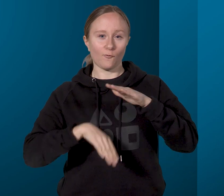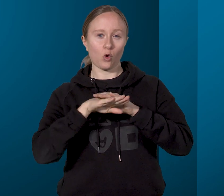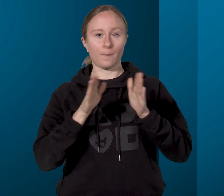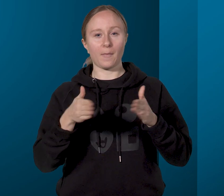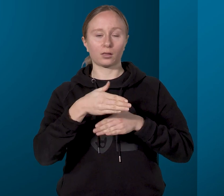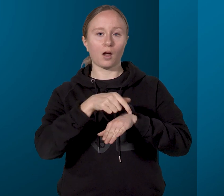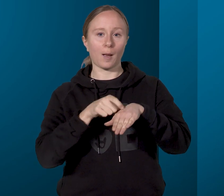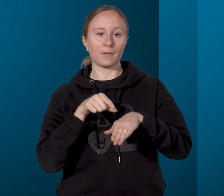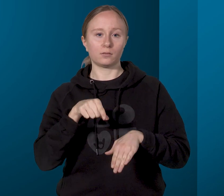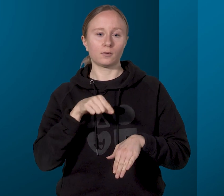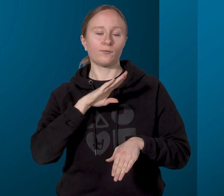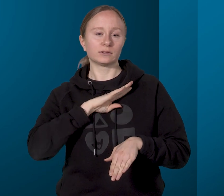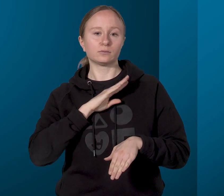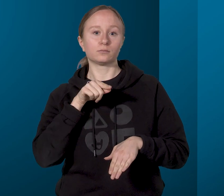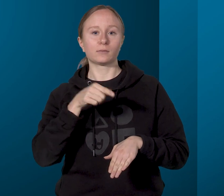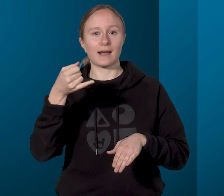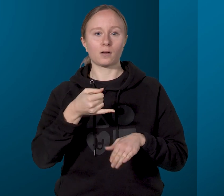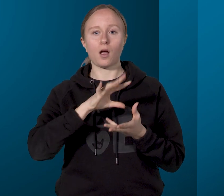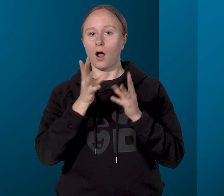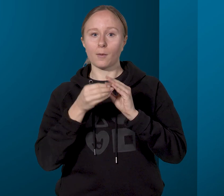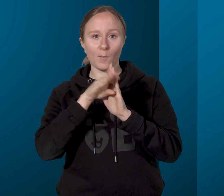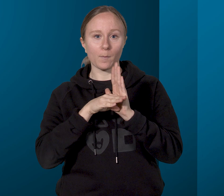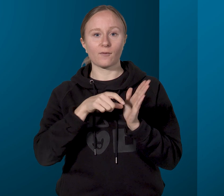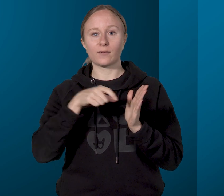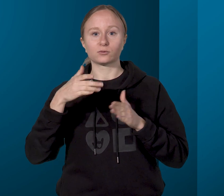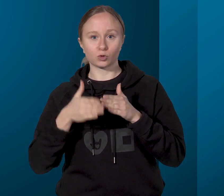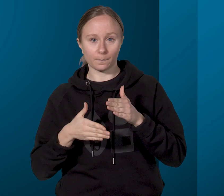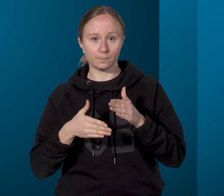Förutom ett FULL PASS-armband som inkluderar alla program under helgen -